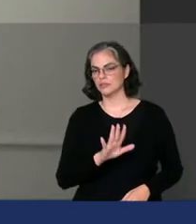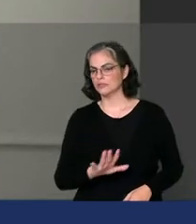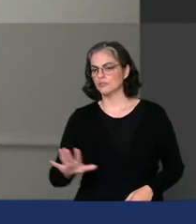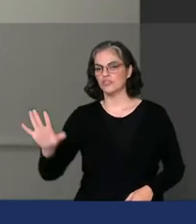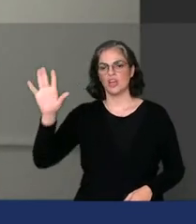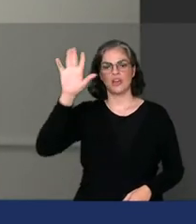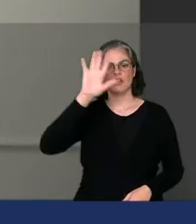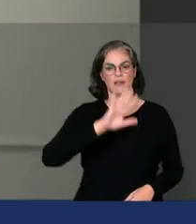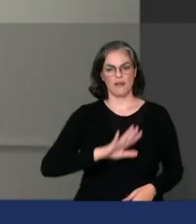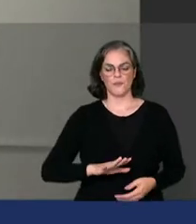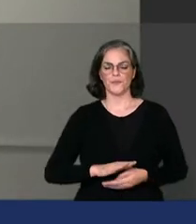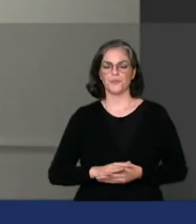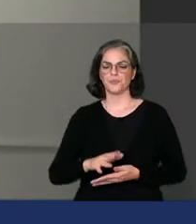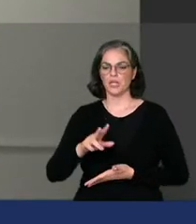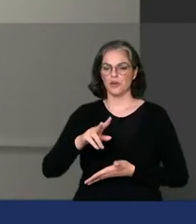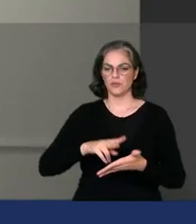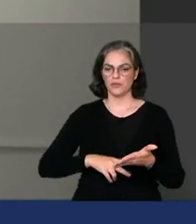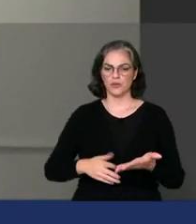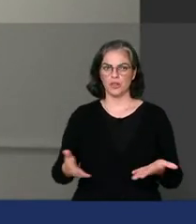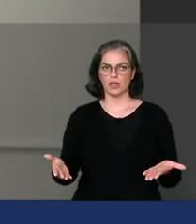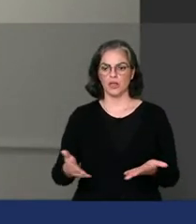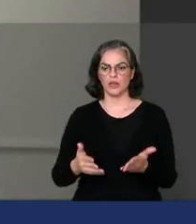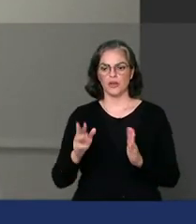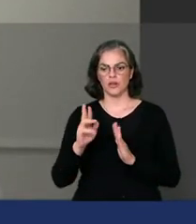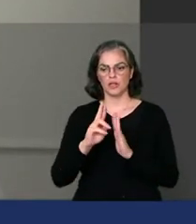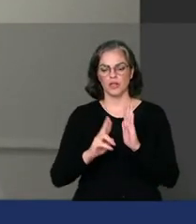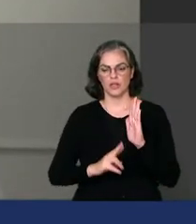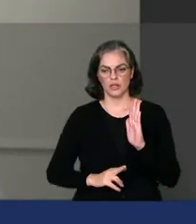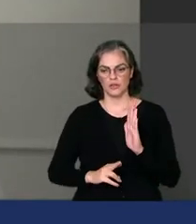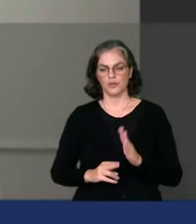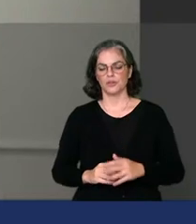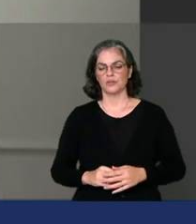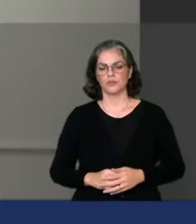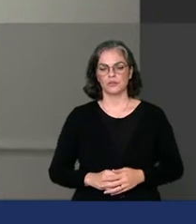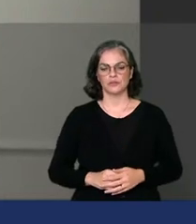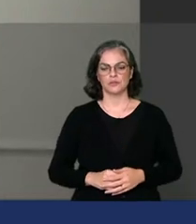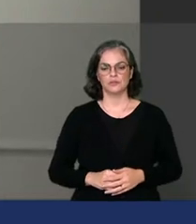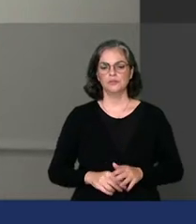PARA TODA CULTURA NACIONAL DOS QUATRO CANTOS DO PAÍS. A SUA